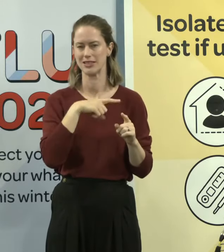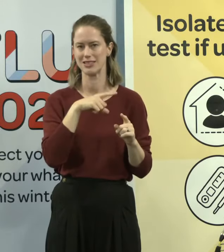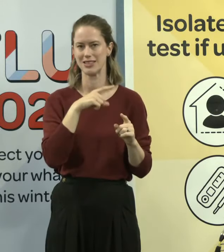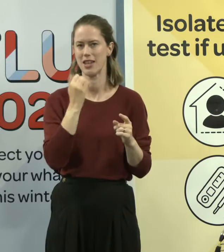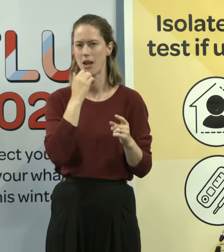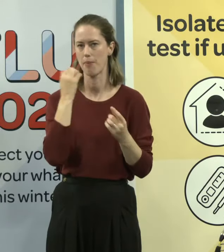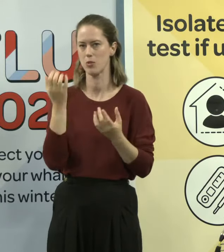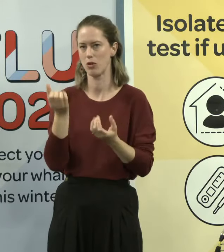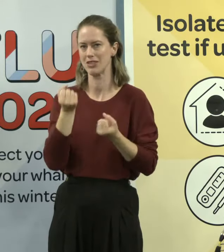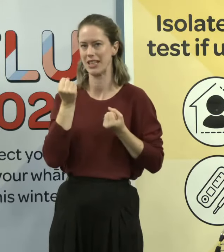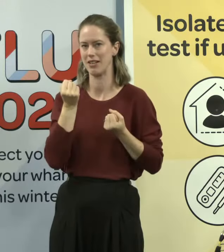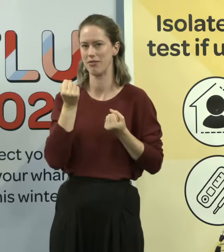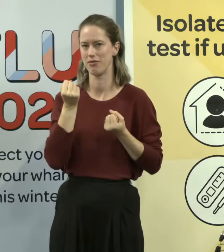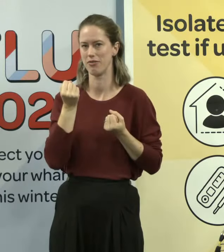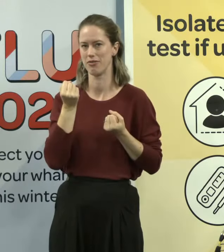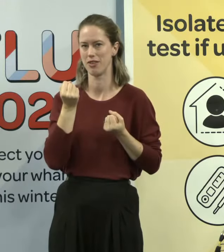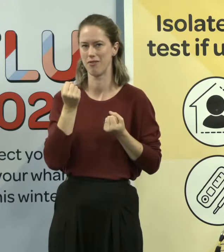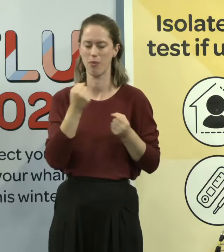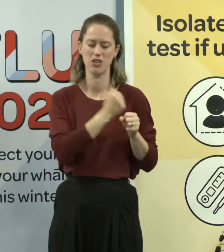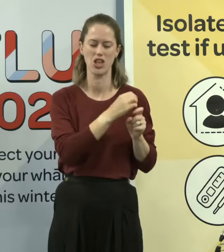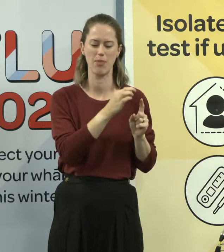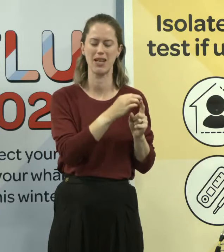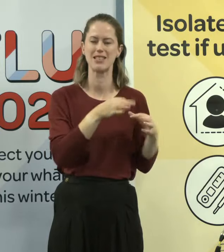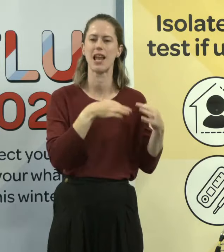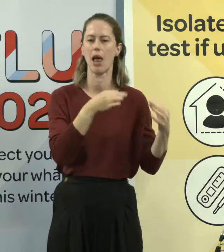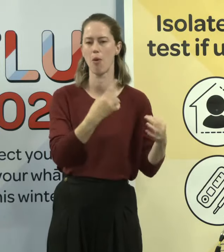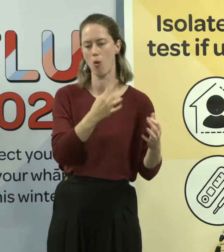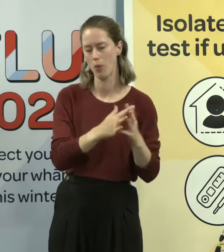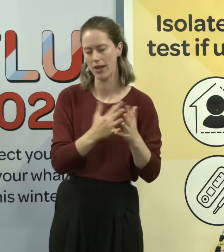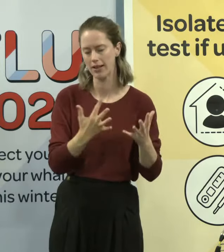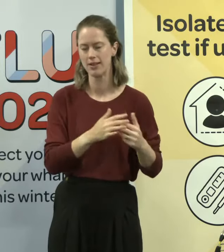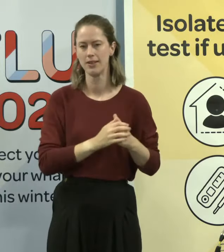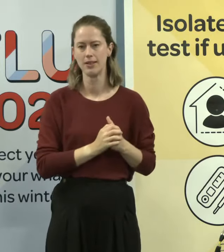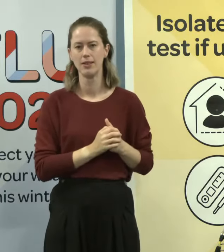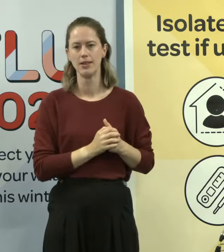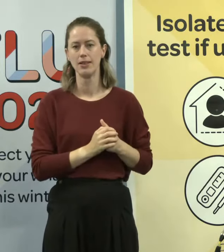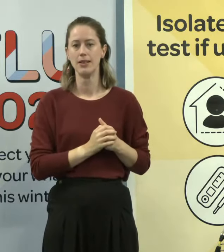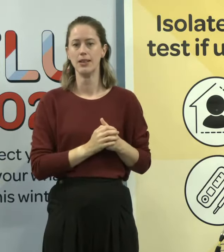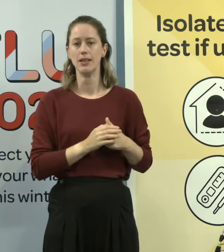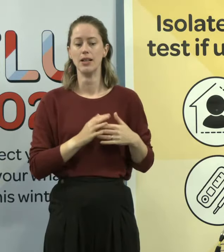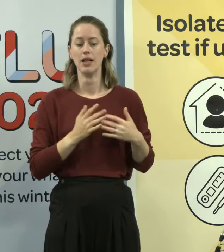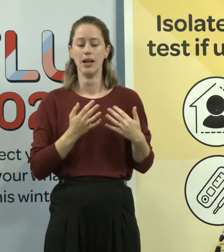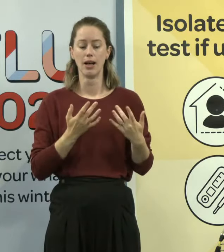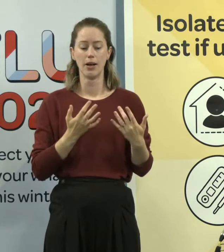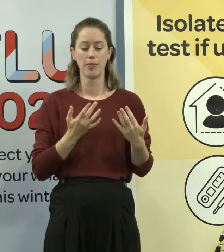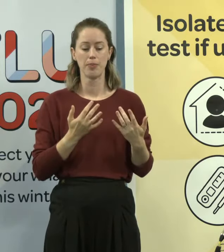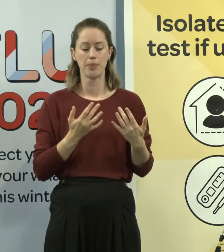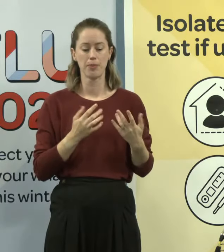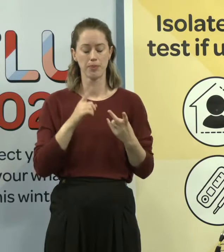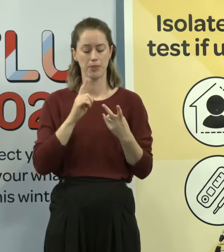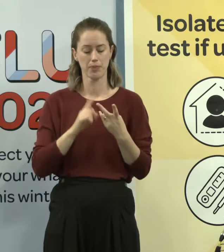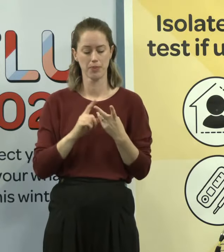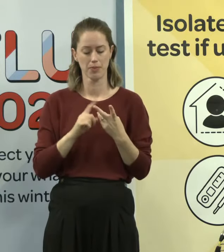56,000 nga pota o te kano kano rewharewha kua tukuna puta noa